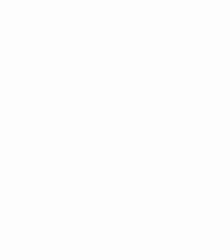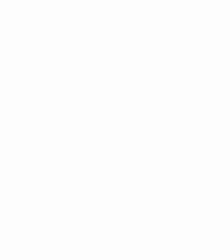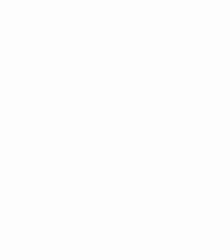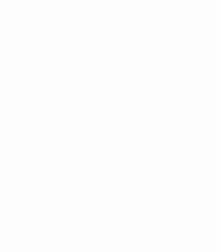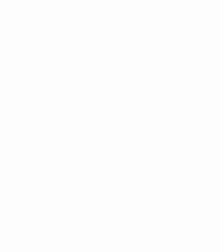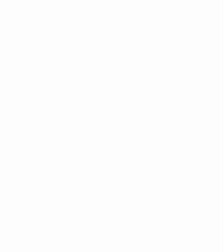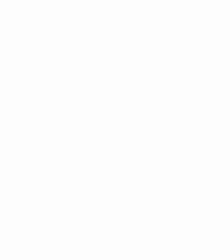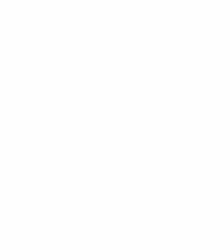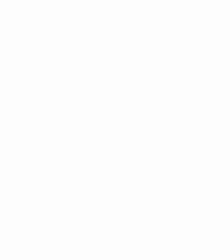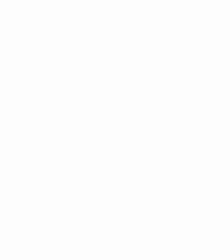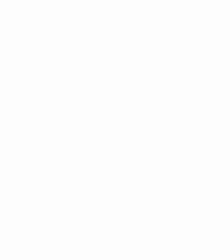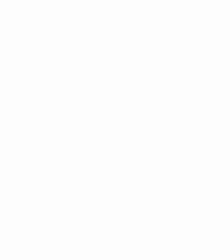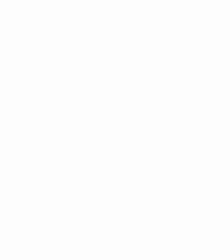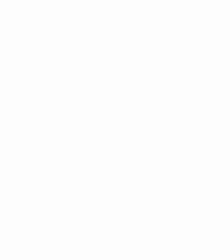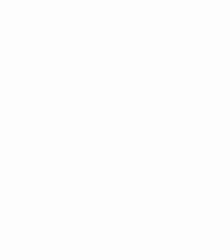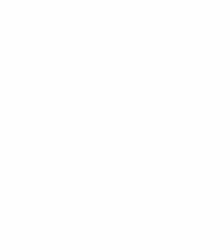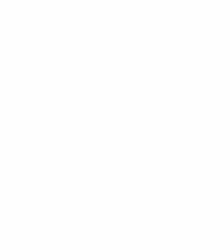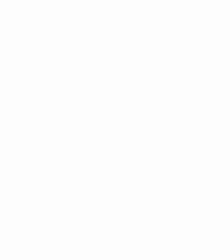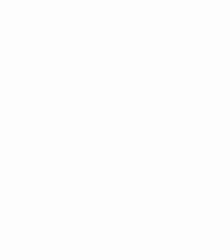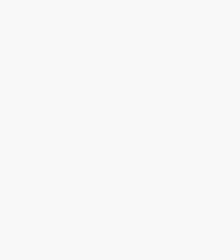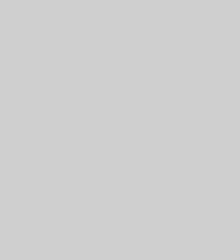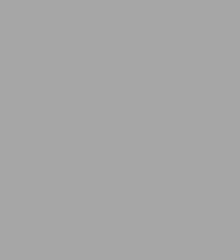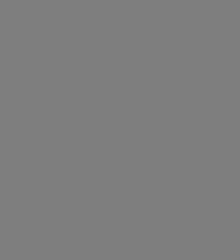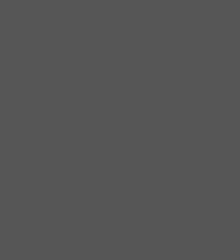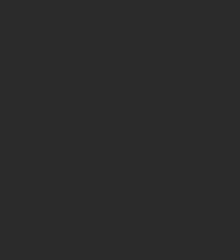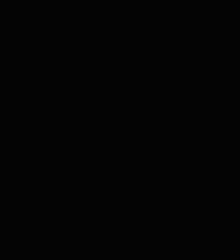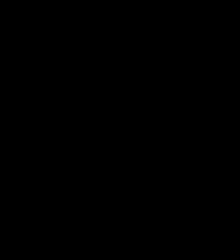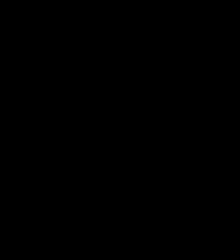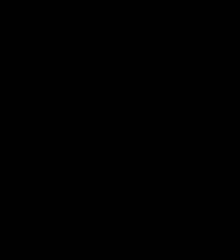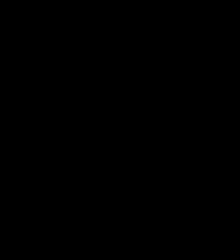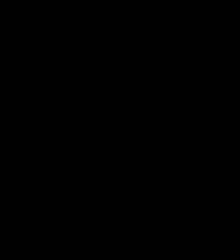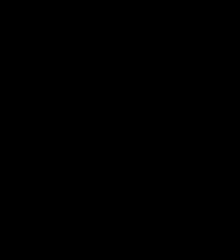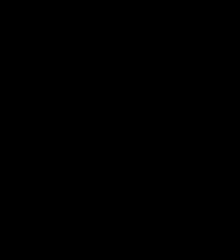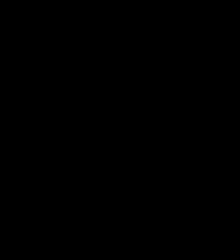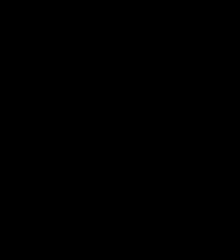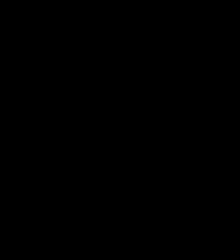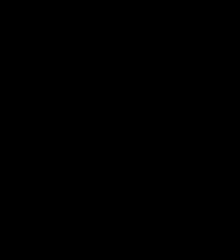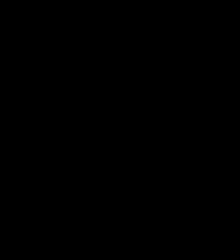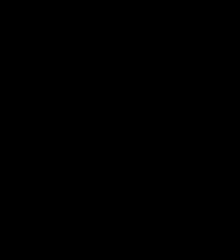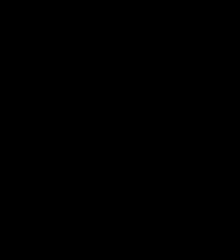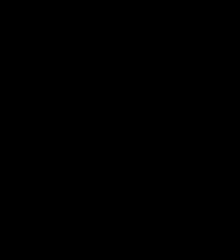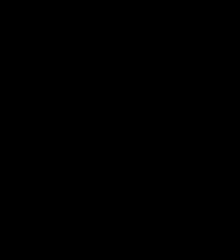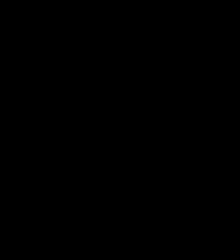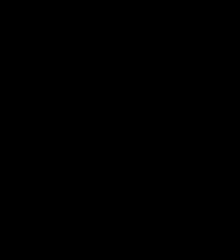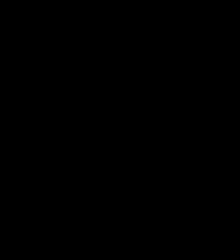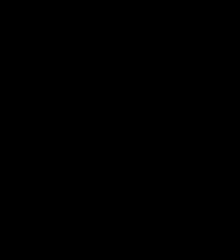y